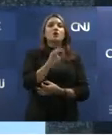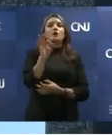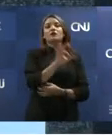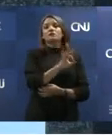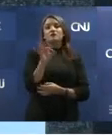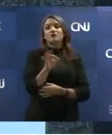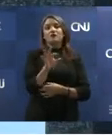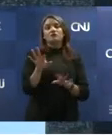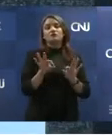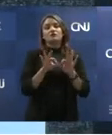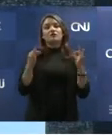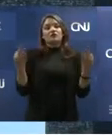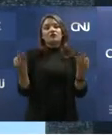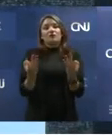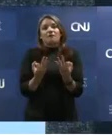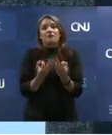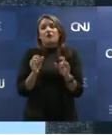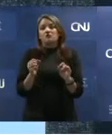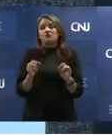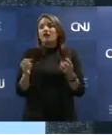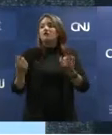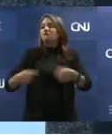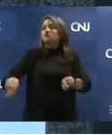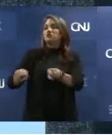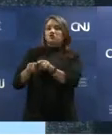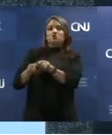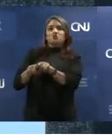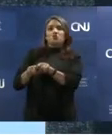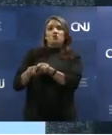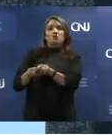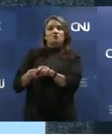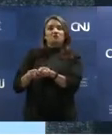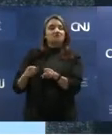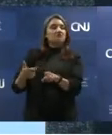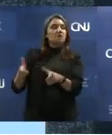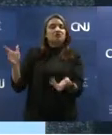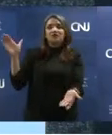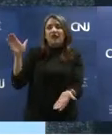Ninguém tinha por aquele lar, não havia passado de um juiz, um padre